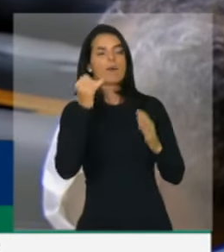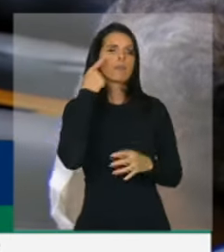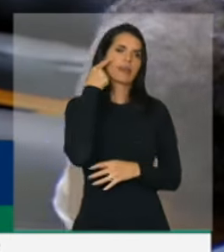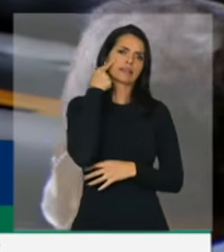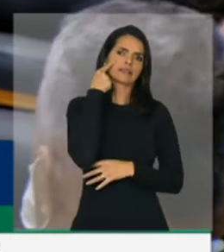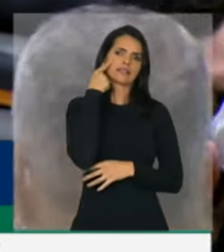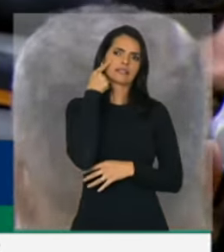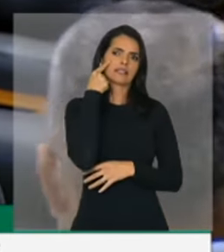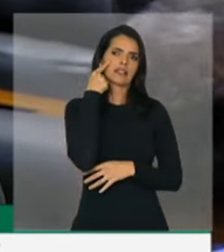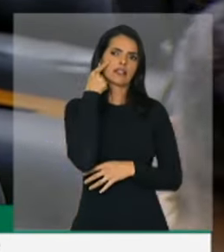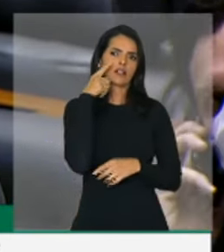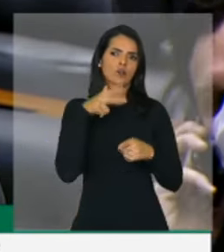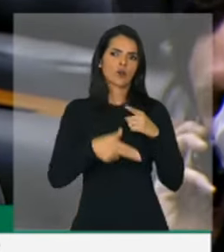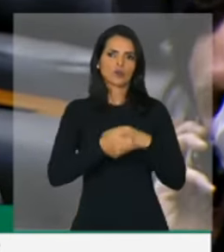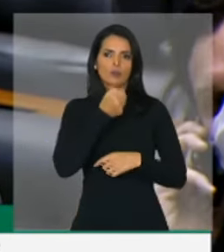QUE NÓS NÓS... PODEMOS REMUNERAR PELA TABELA HOJE